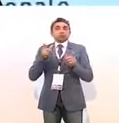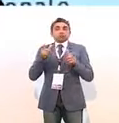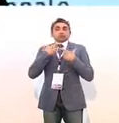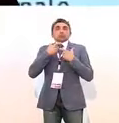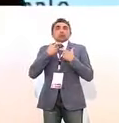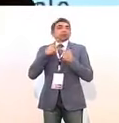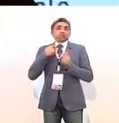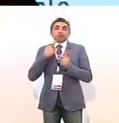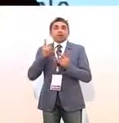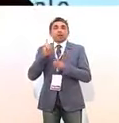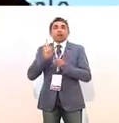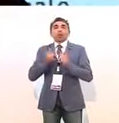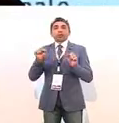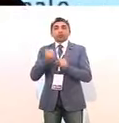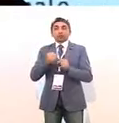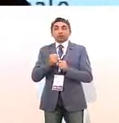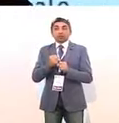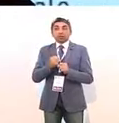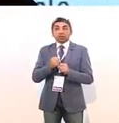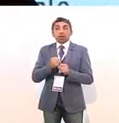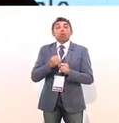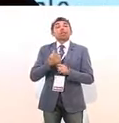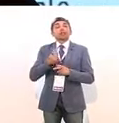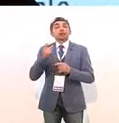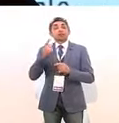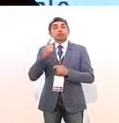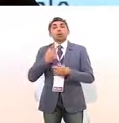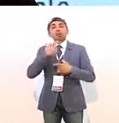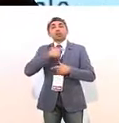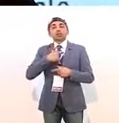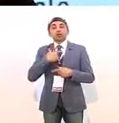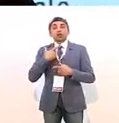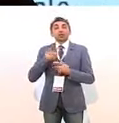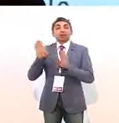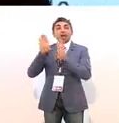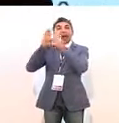fatto personale di forza, noi non abbiamo scheletri nell’armadio, non abbiamo niente